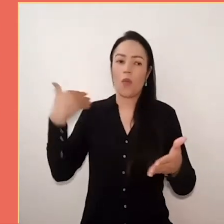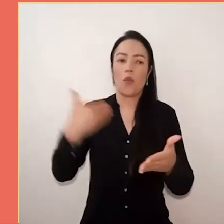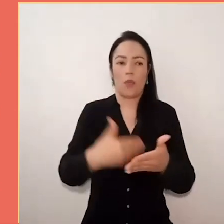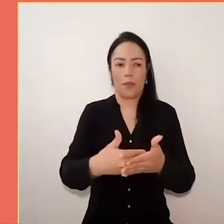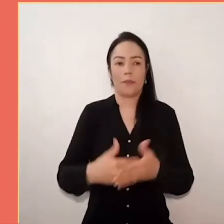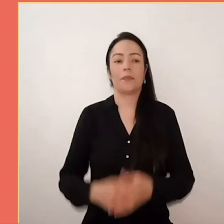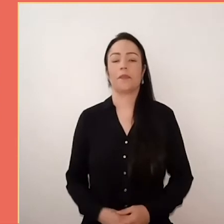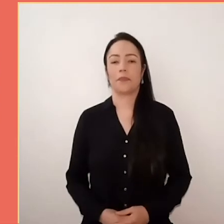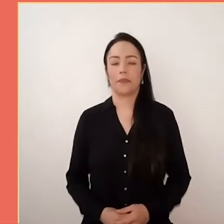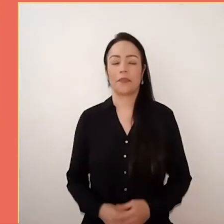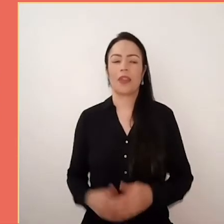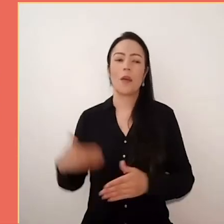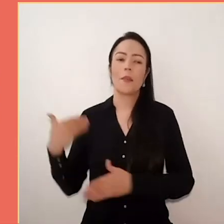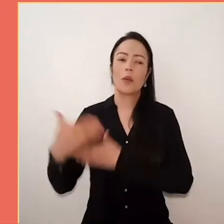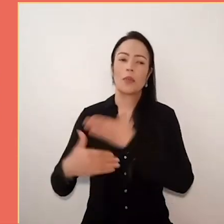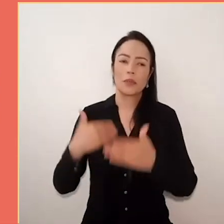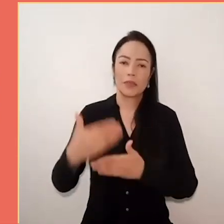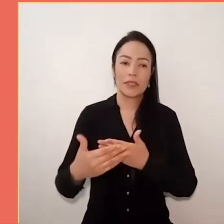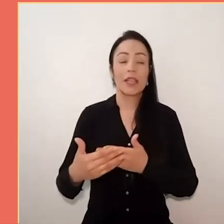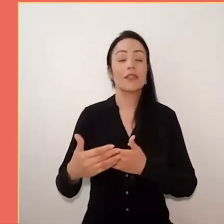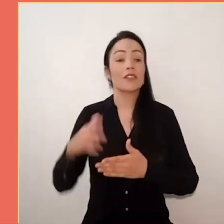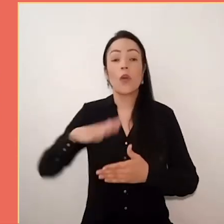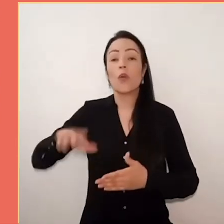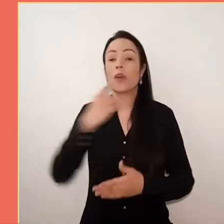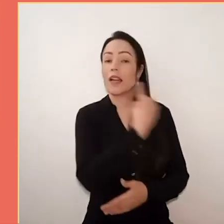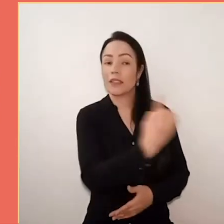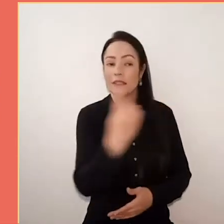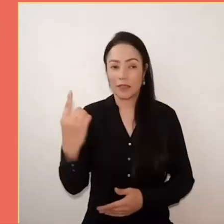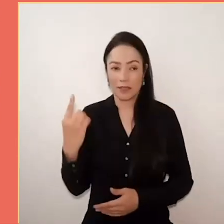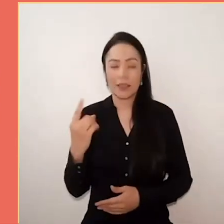O processo de formação que cada uma passou, que cada um passou, com certeza,